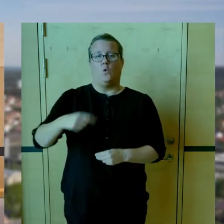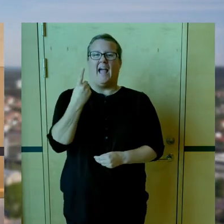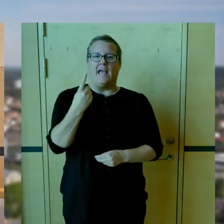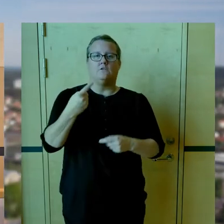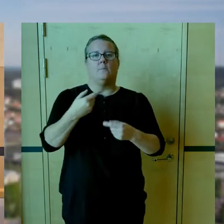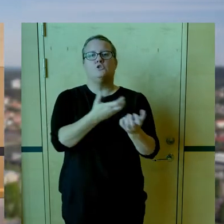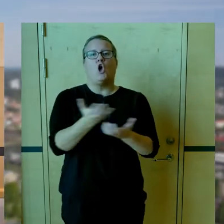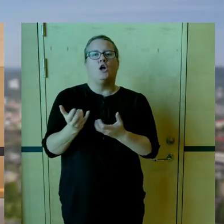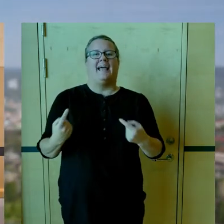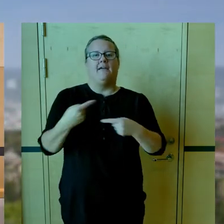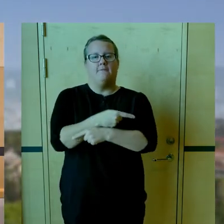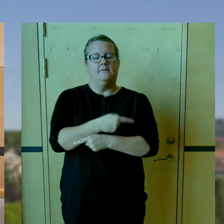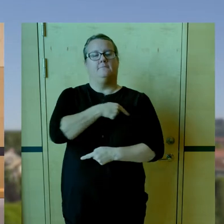Sa vi bifall till kommunstyrelsens förslag